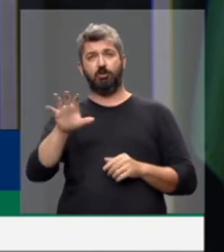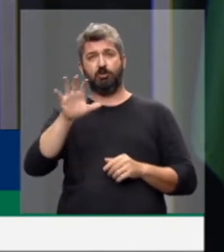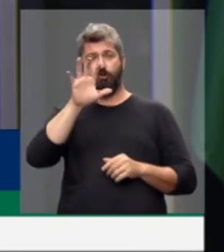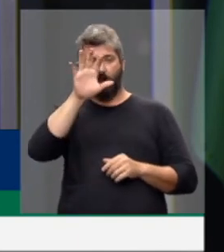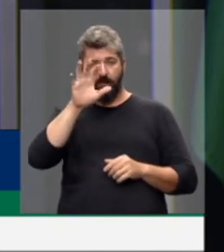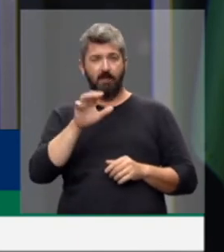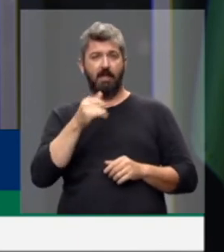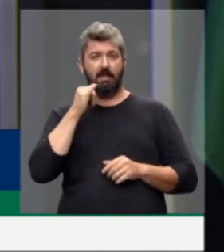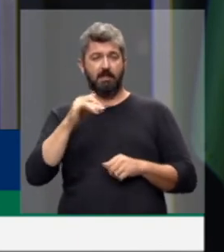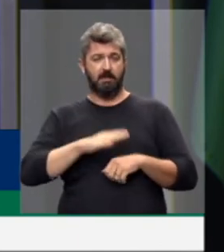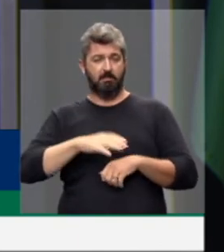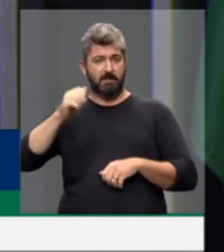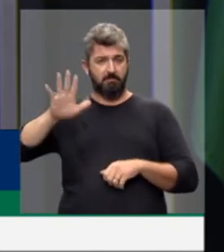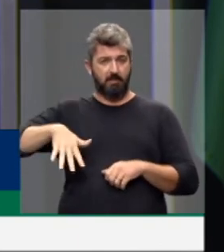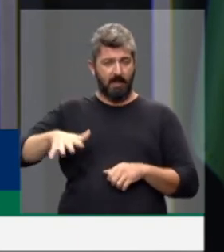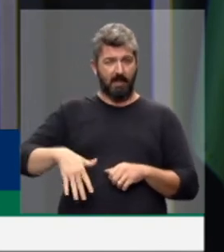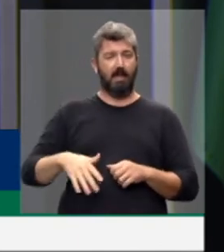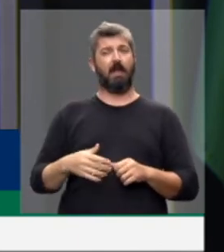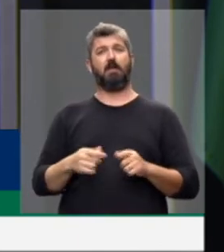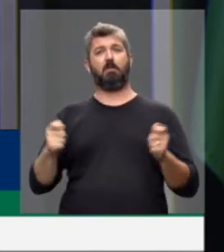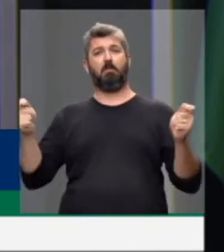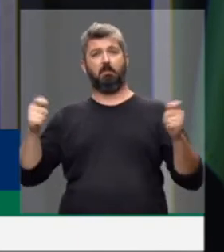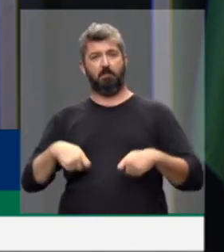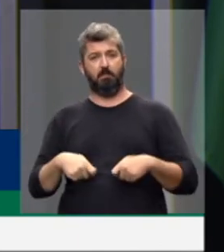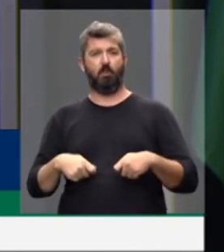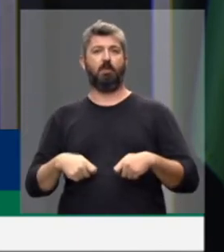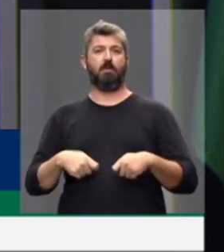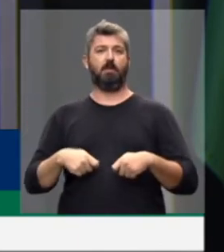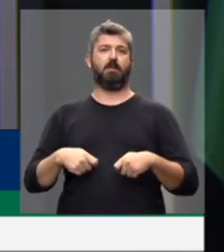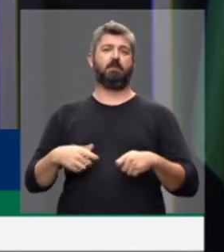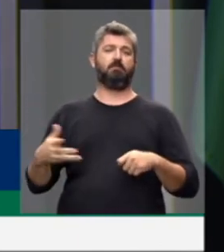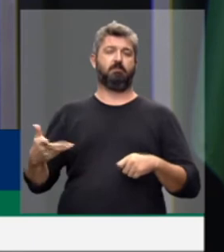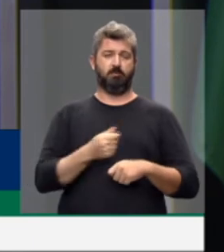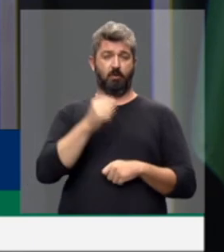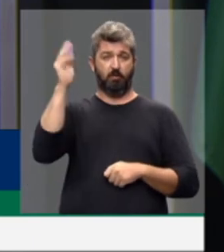NA RAZÃO DA OPORTUNIDADE DO DESENVOLVIMENTO ESTRATÉGICO PARA O BRASIL, DO DESENVOLVIMENTO REGIONAL DE